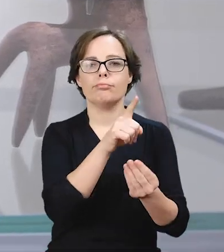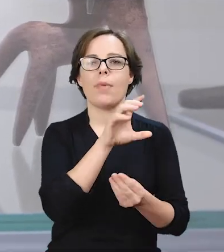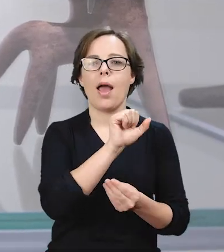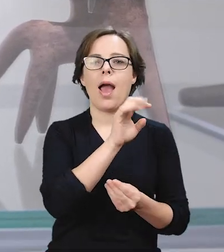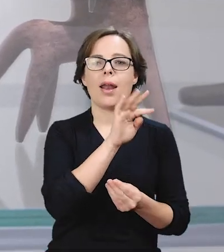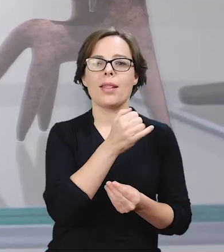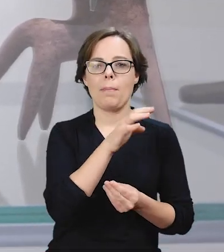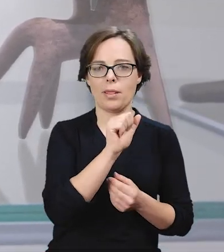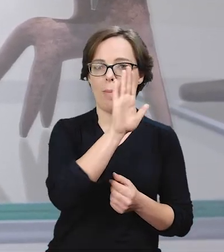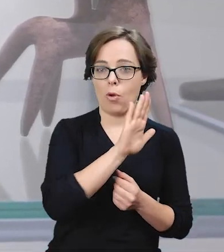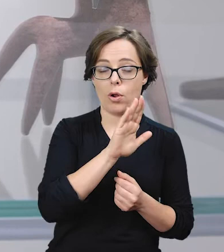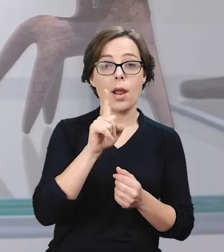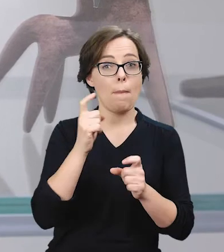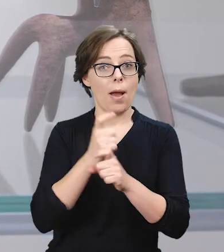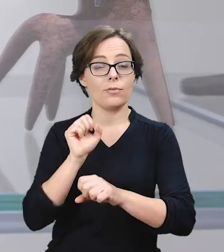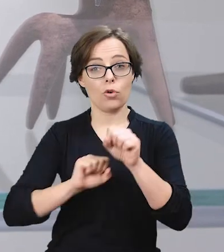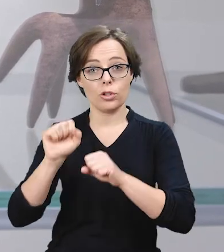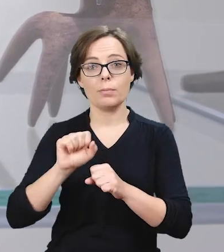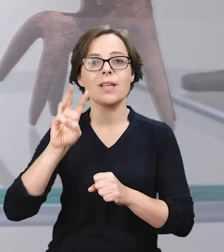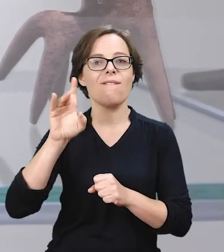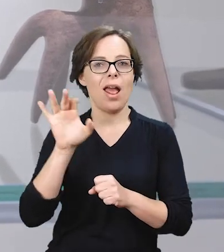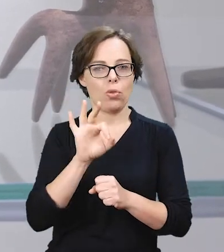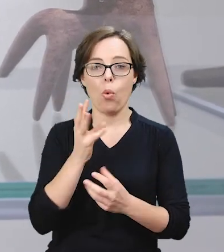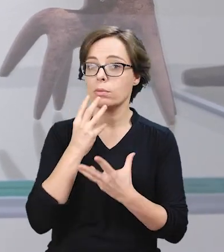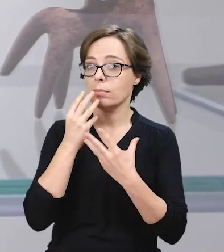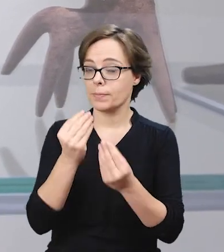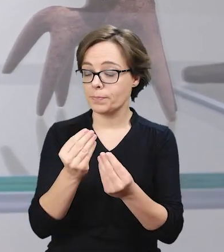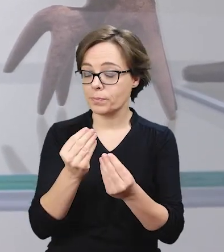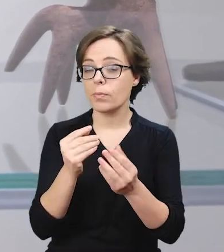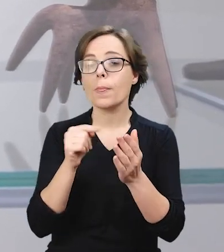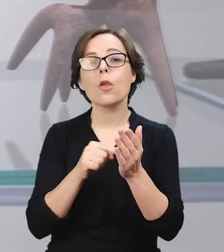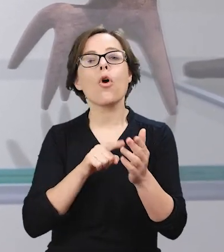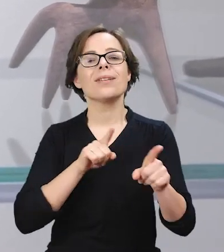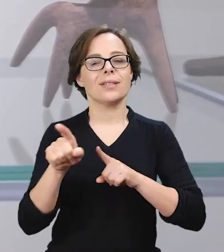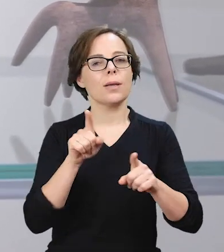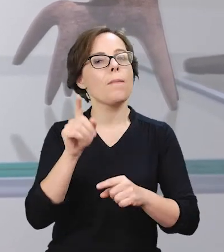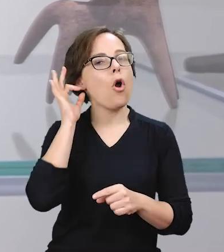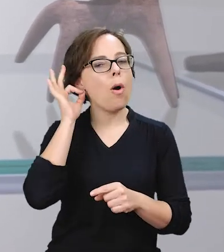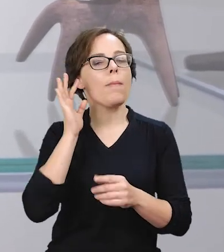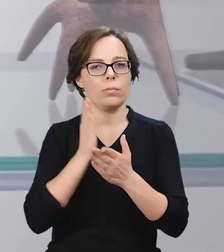a w państwie Rzymskim - Wenus, co miało symbolizować ich wejście w dorosłość.